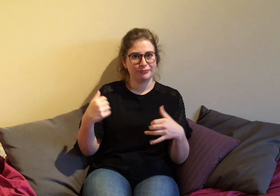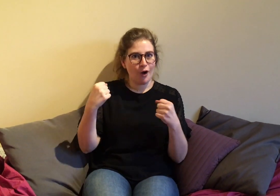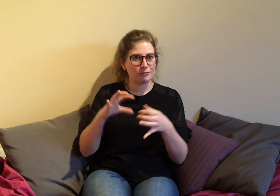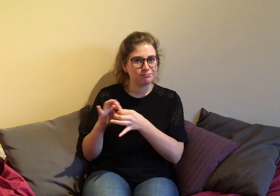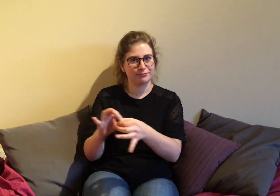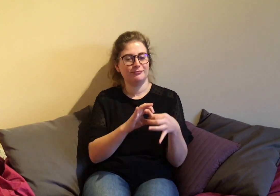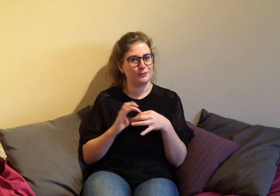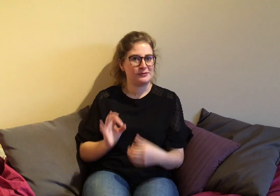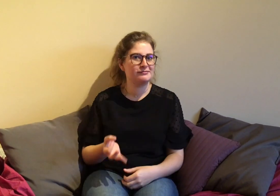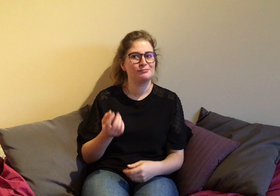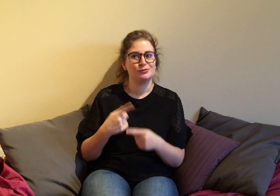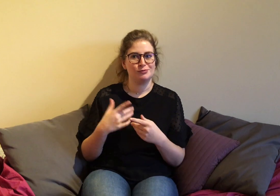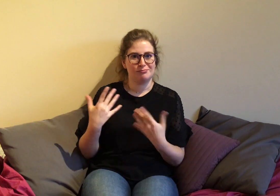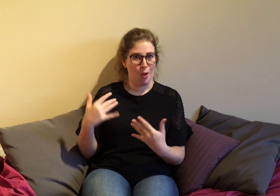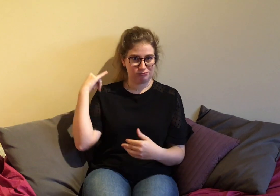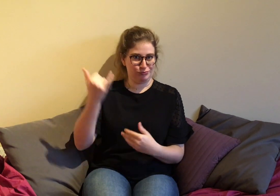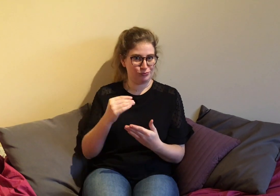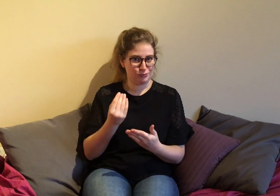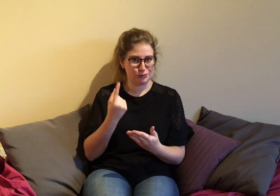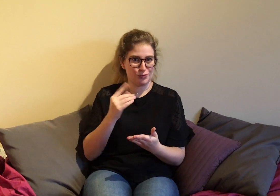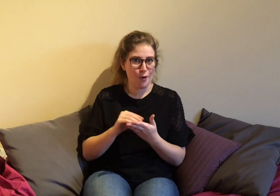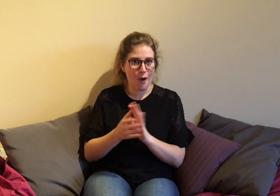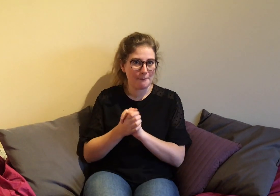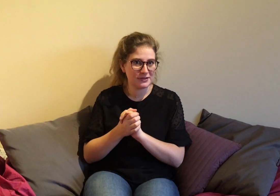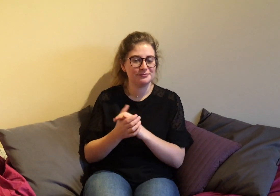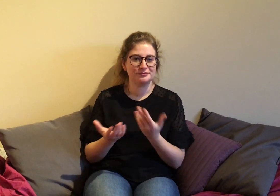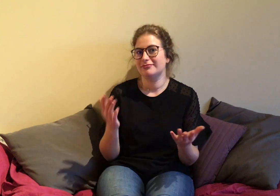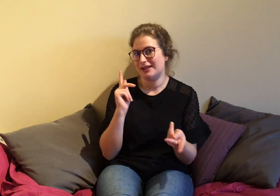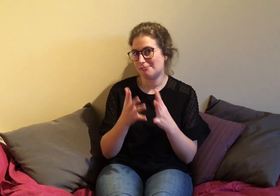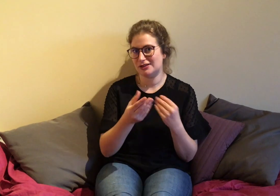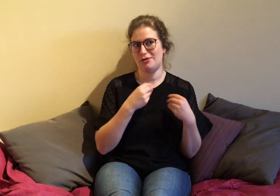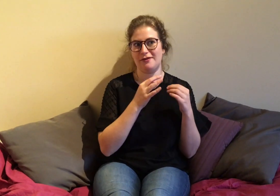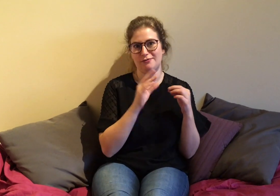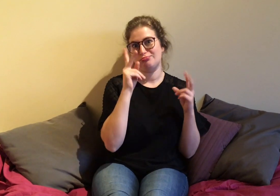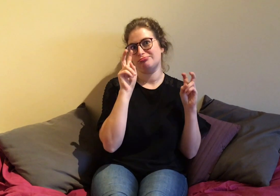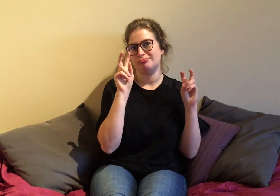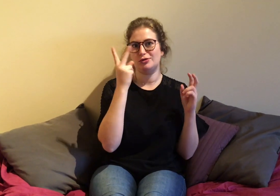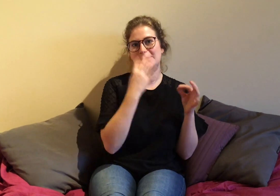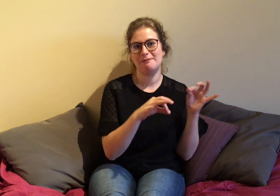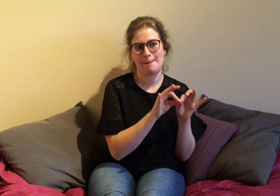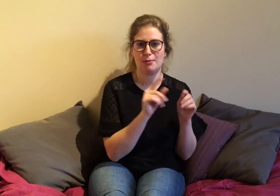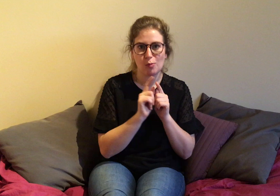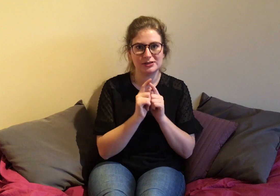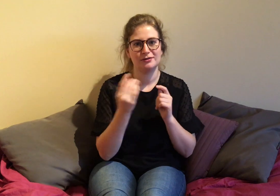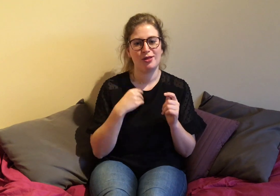nous étions très unis et nous sommes toujours amis aujourd’hui. En plus d'être une seconde famille,